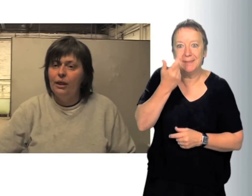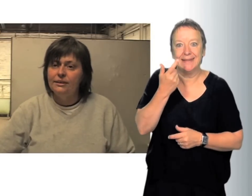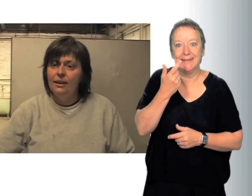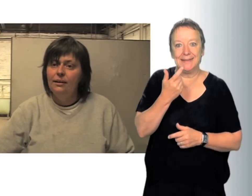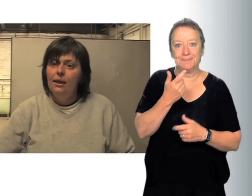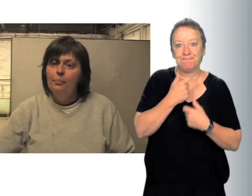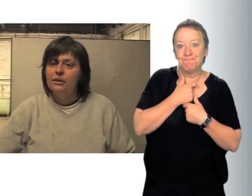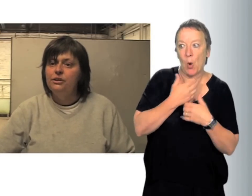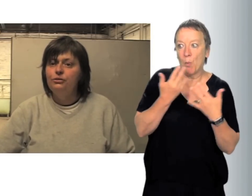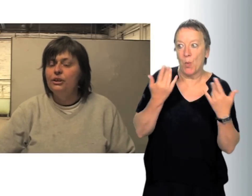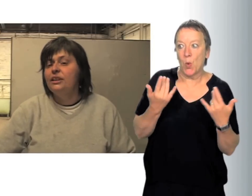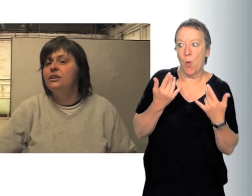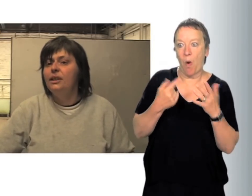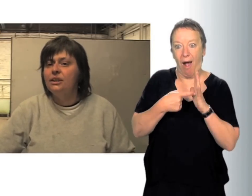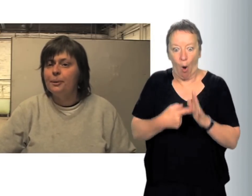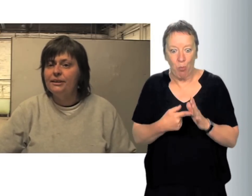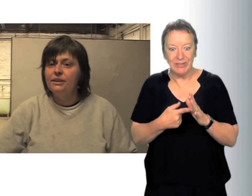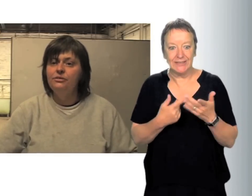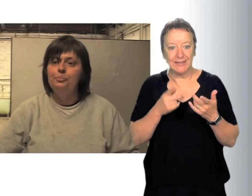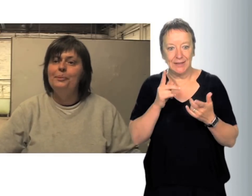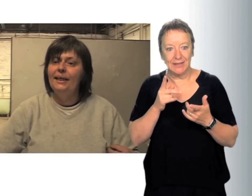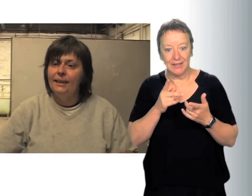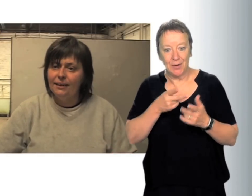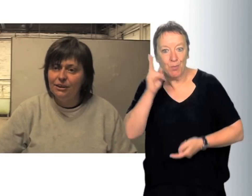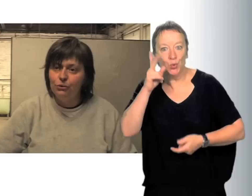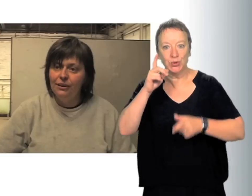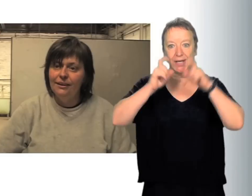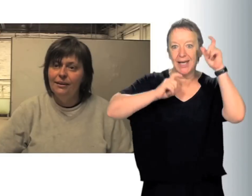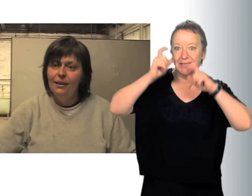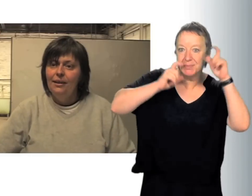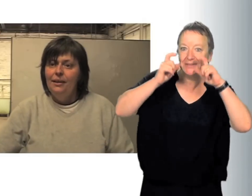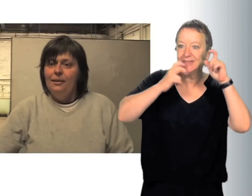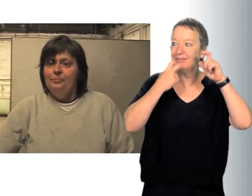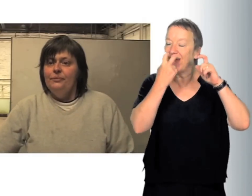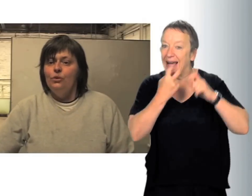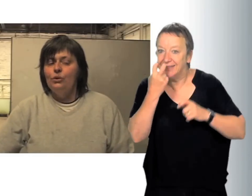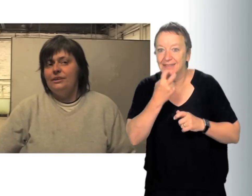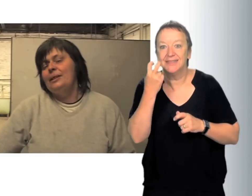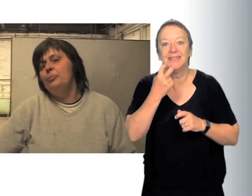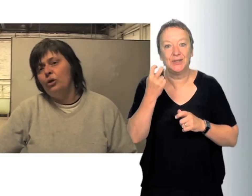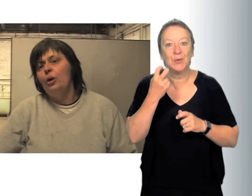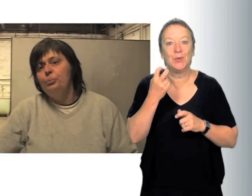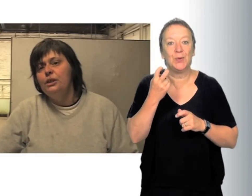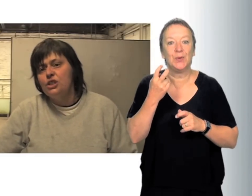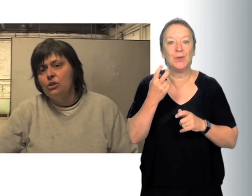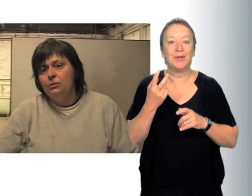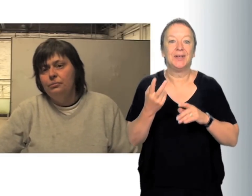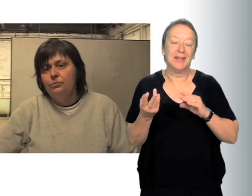car il faut être expressif, bien articuler. Donc, ça bloque un peu les gens.